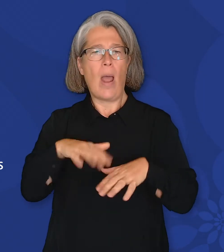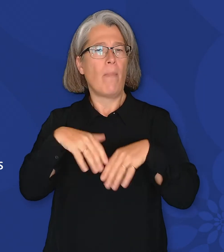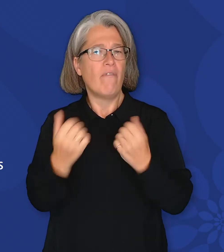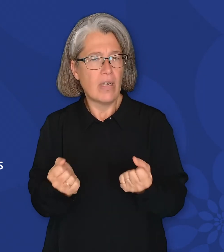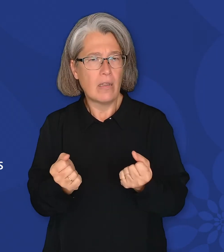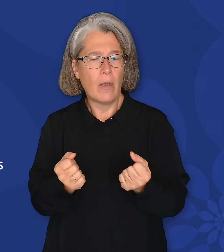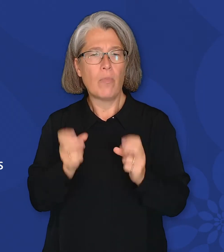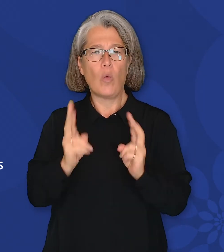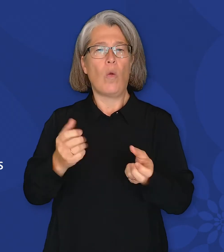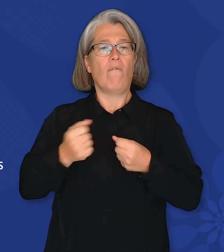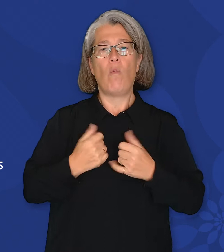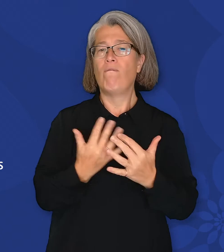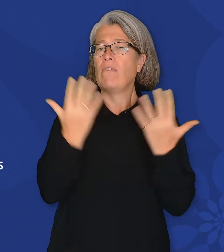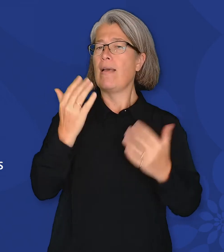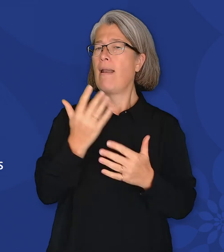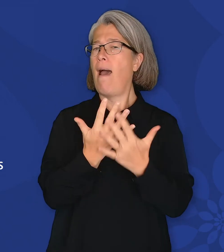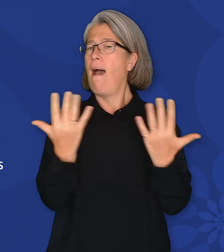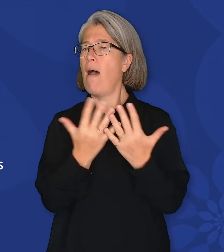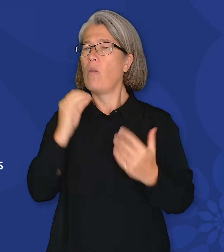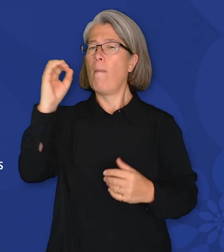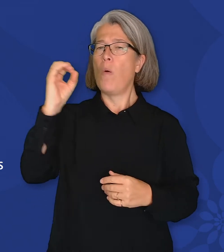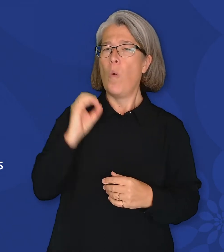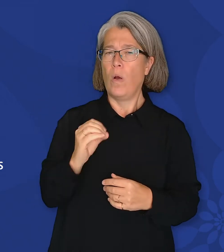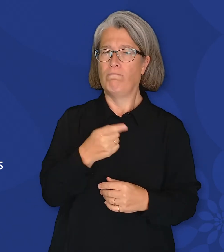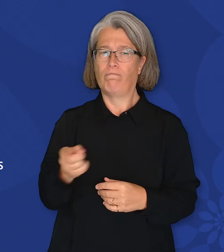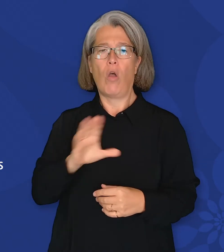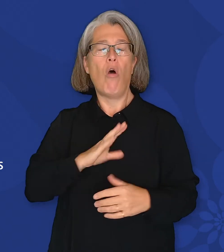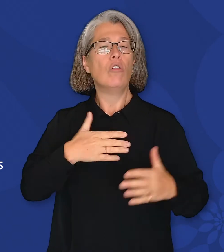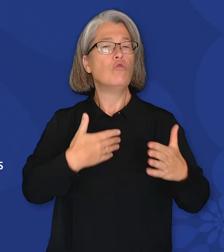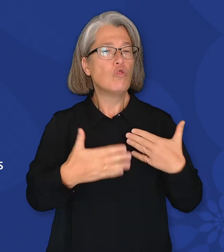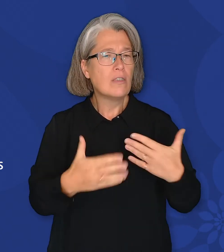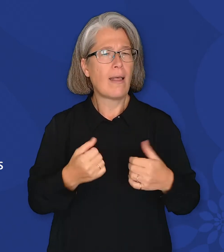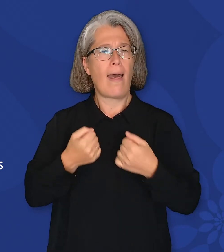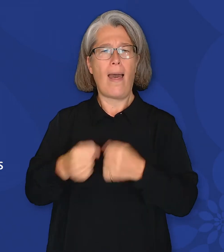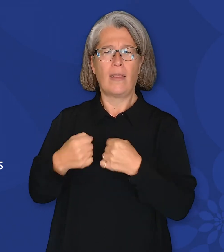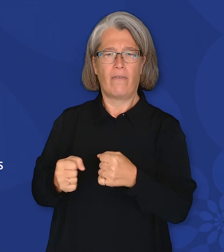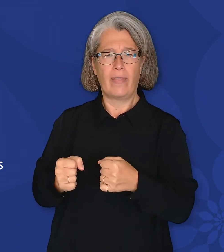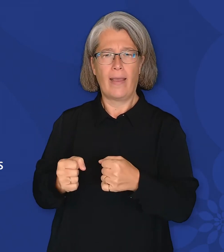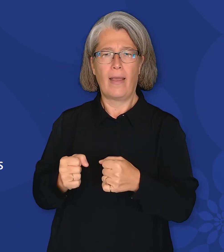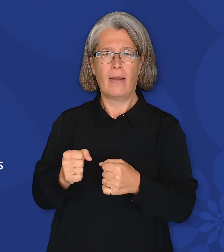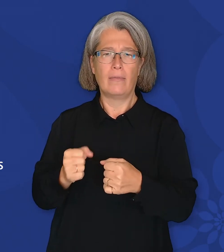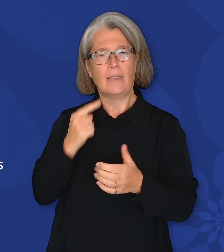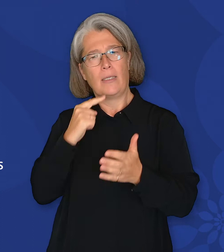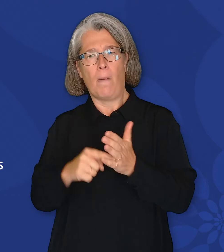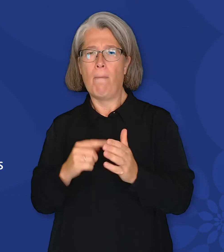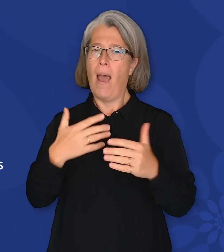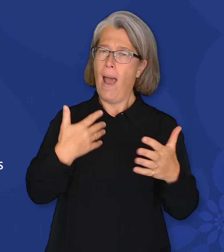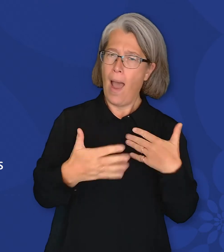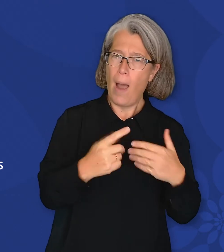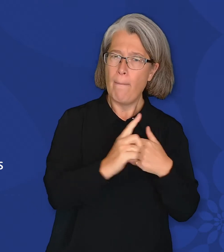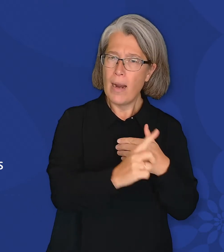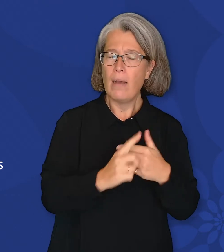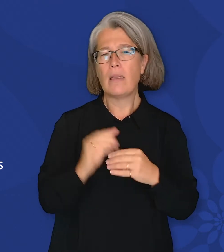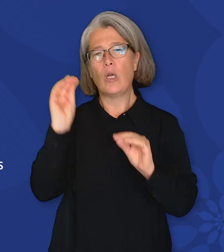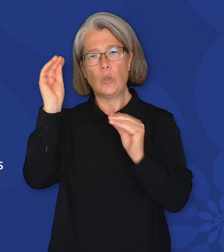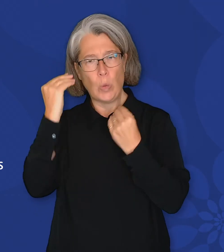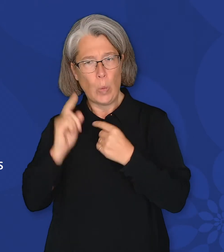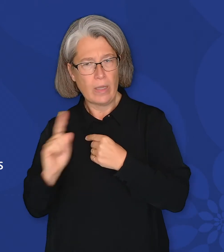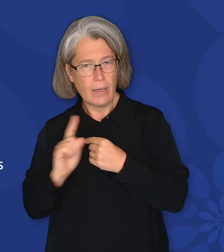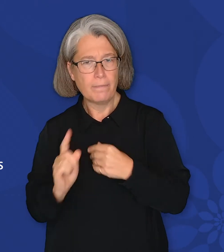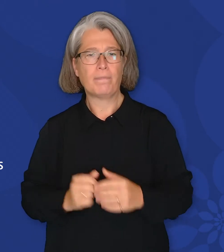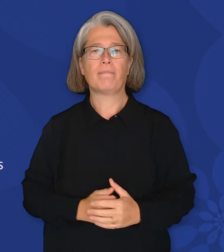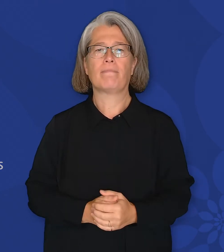välbefinnande förbättras, sysselsättningsgraden höjs.